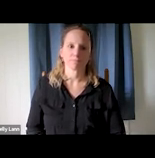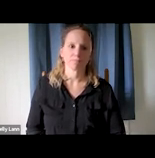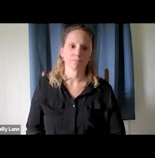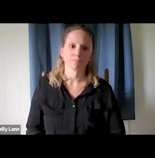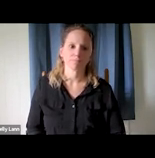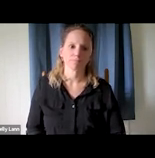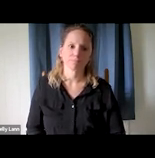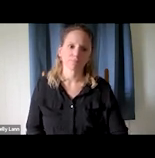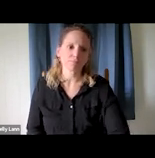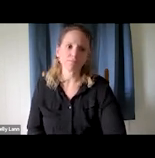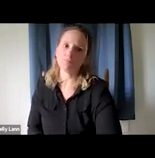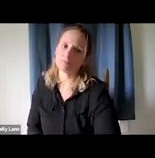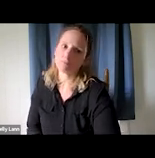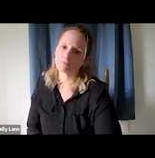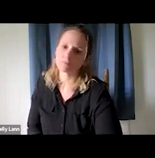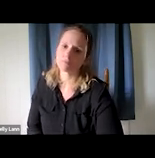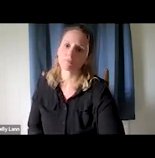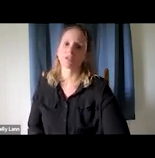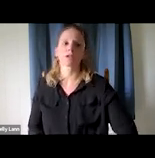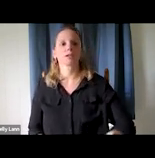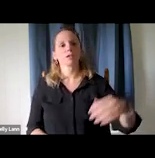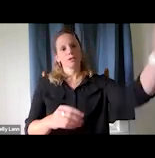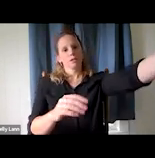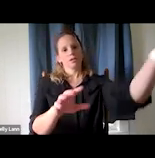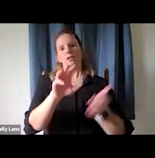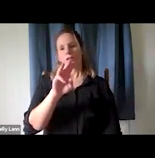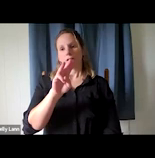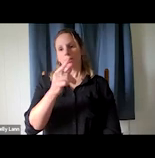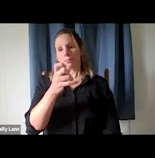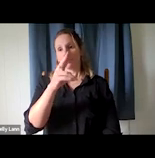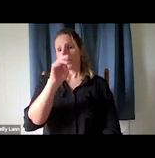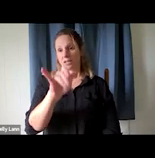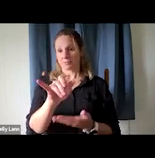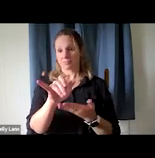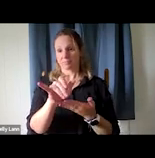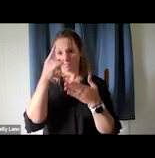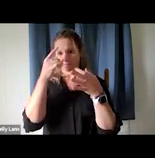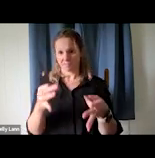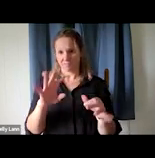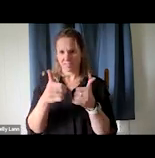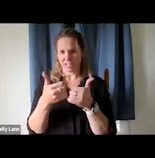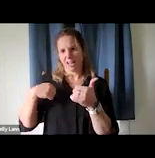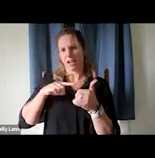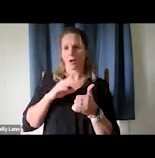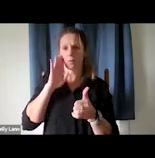Bien, determinación de materialidad de la DAA. Entonces, la forma en que abordamos eso